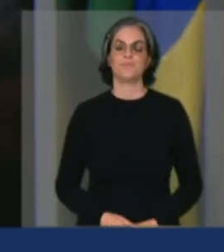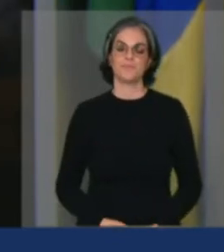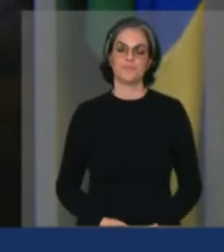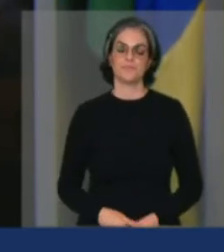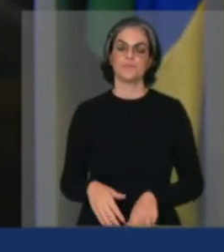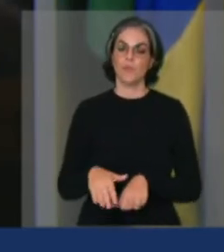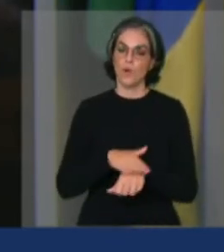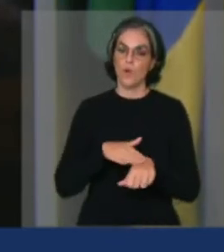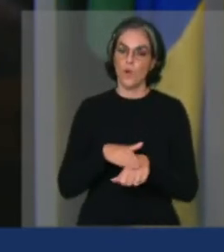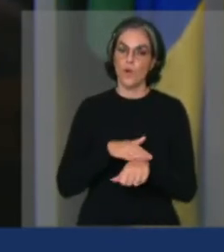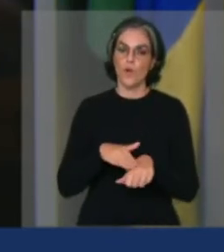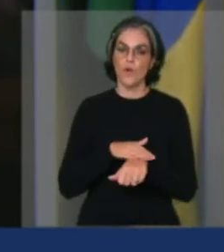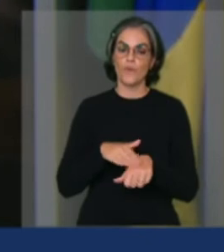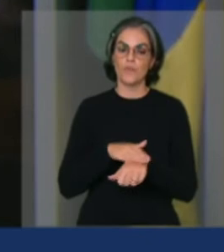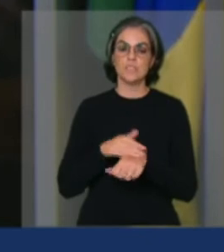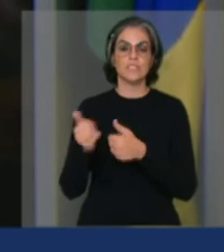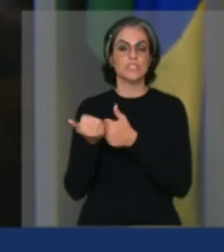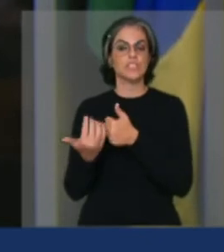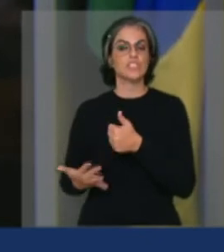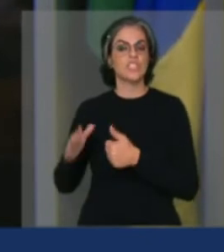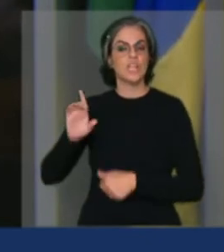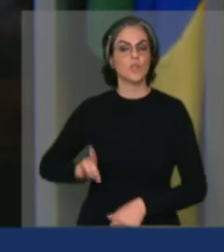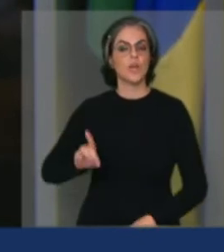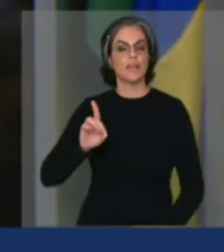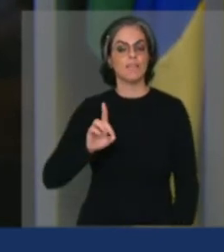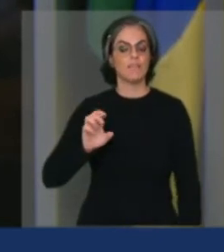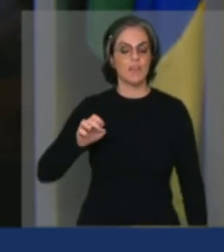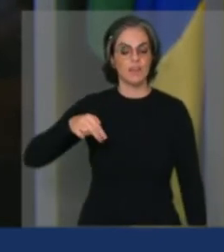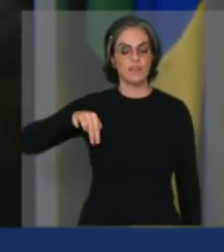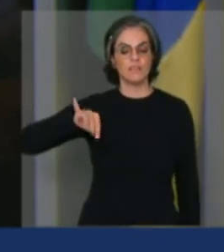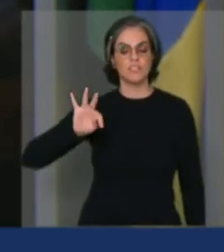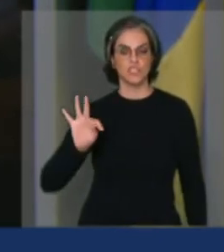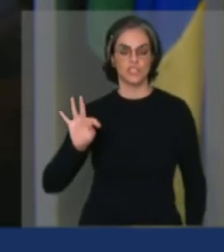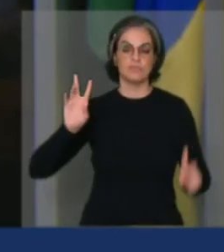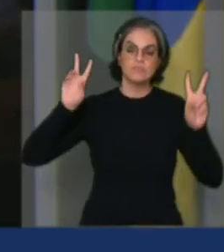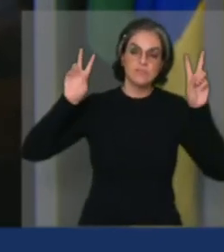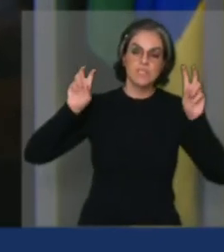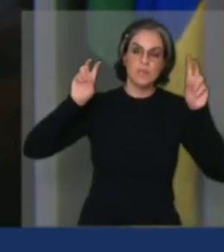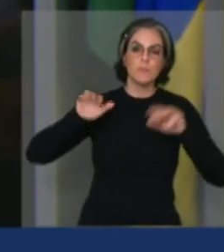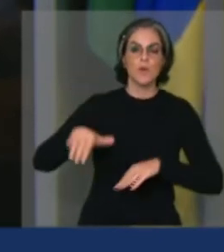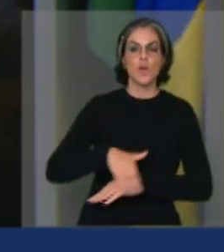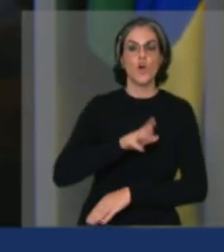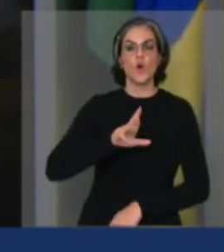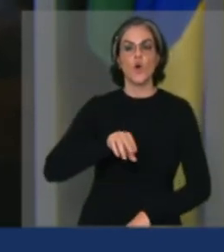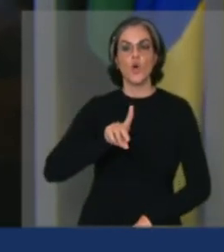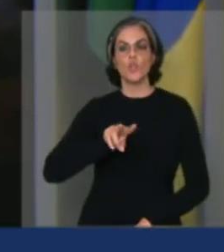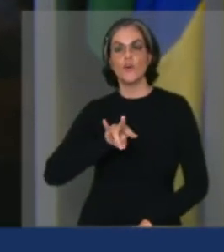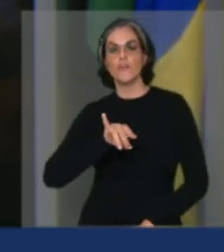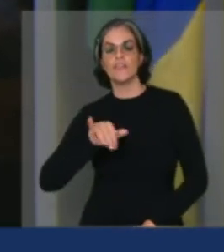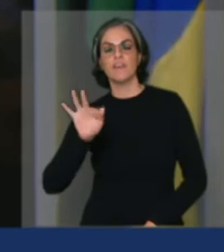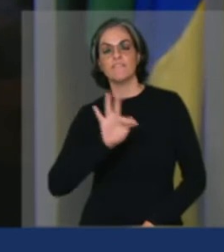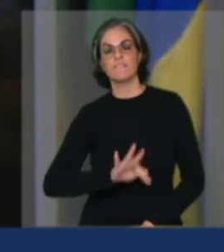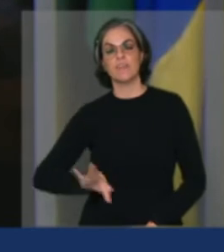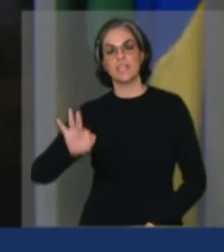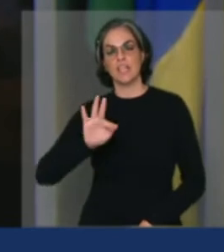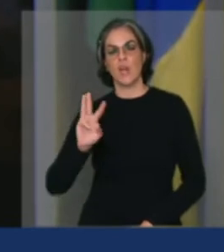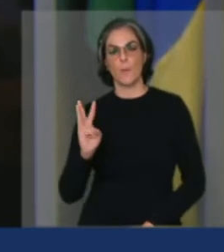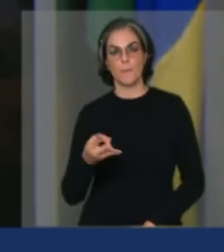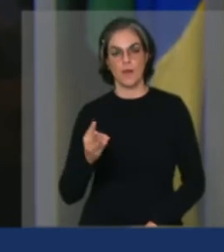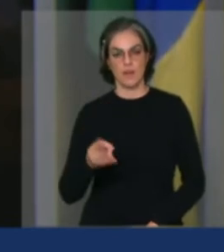DIRETORIA DO DNIT, FOMOS TRATAR SOBRE OS RODOVIAS FEDERAIS DO MARANHÃO. DEPUTADO, SENADORES, REPRESENTAM O POVO DO MARANHÃ